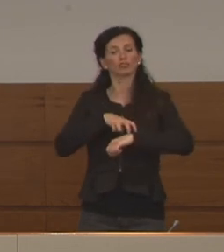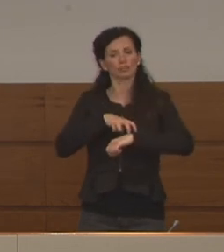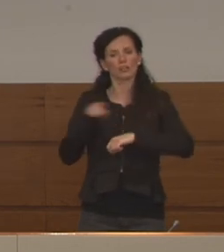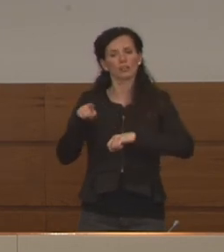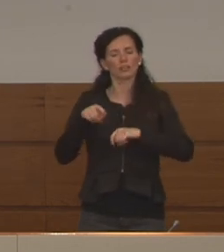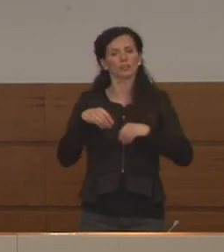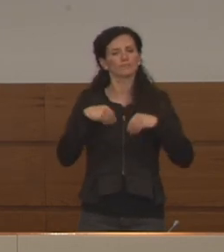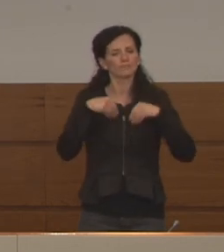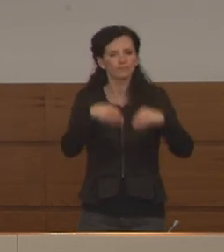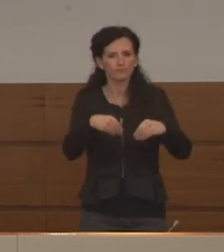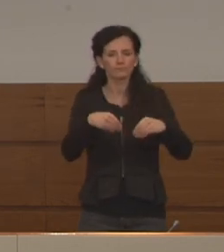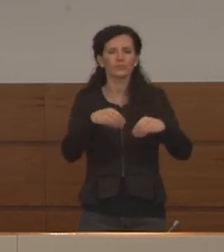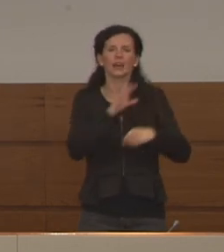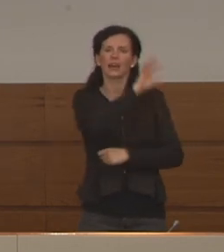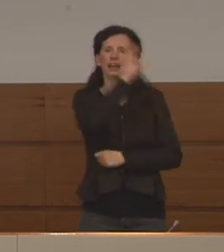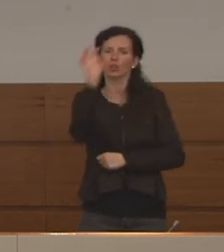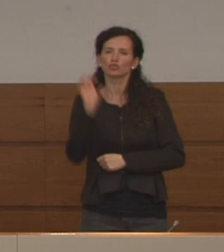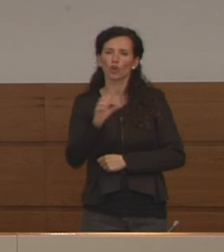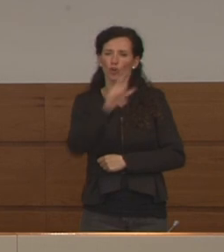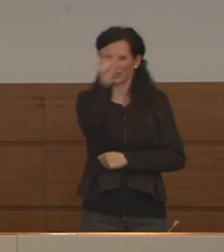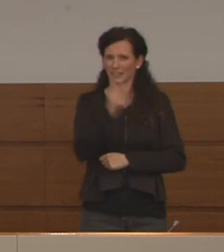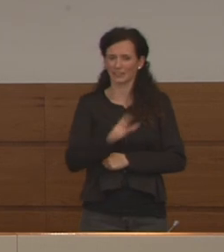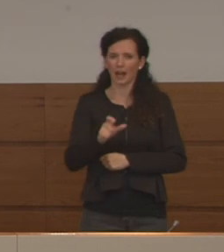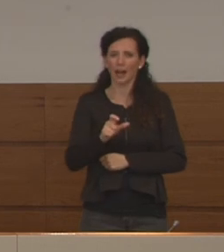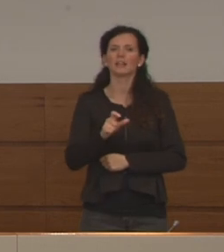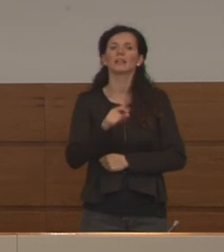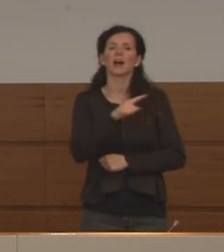Regioni maggiormente colpite, quindi a partire dalla Lombardia, l'Emilia Romagna,